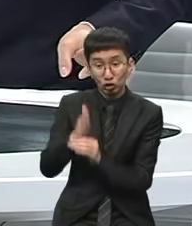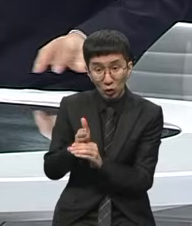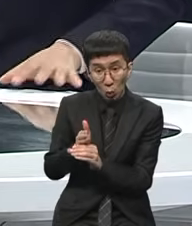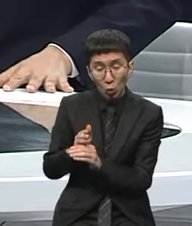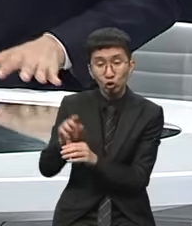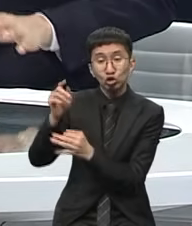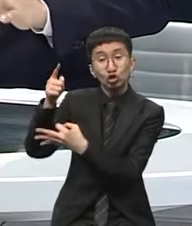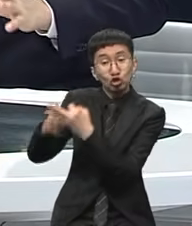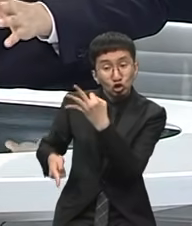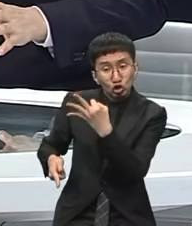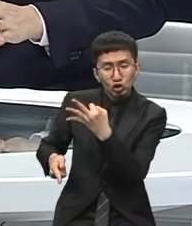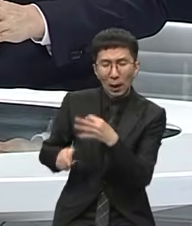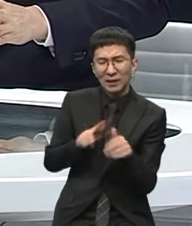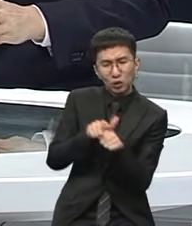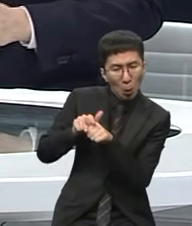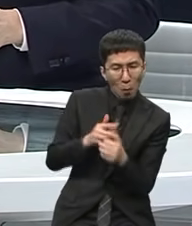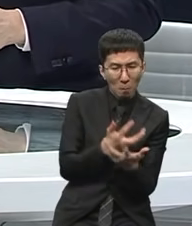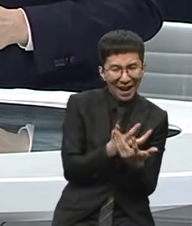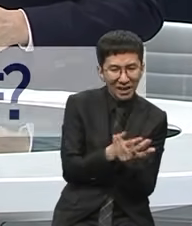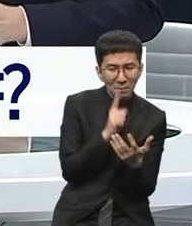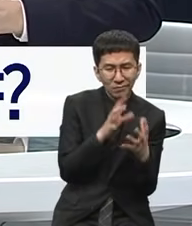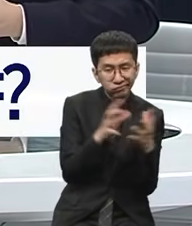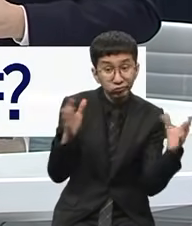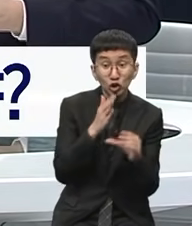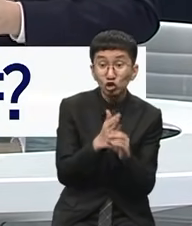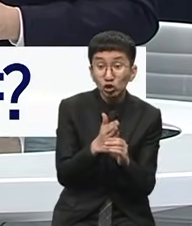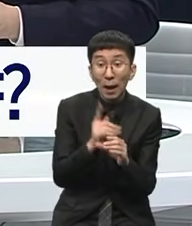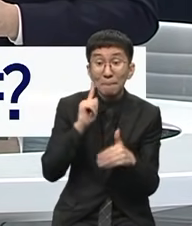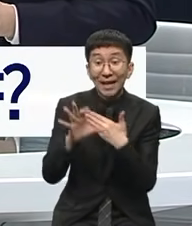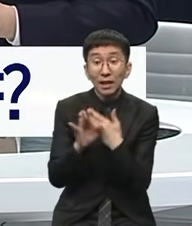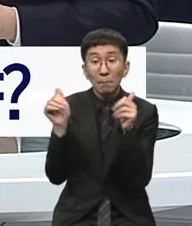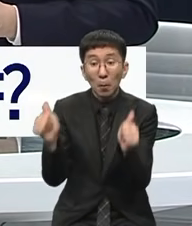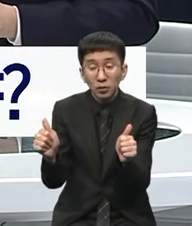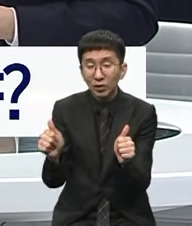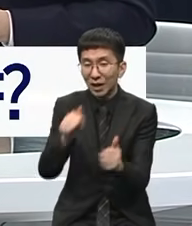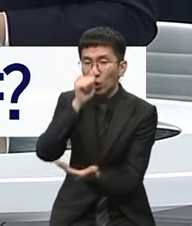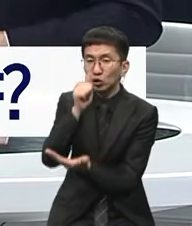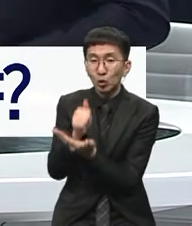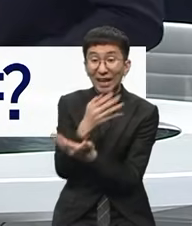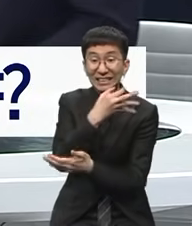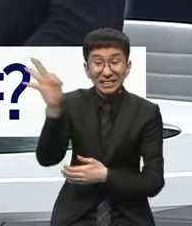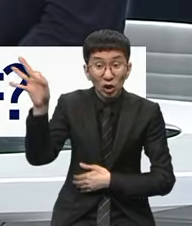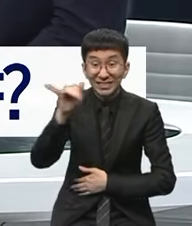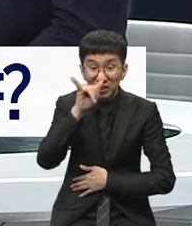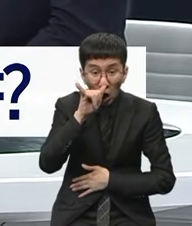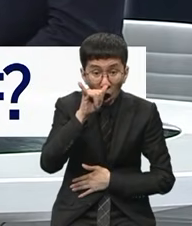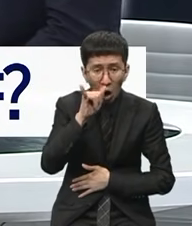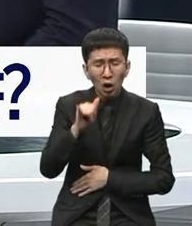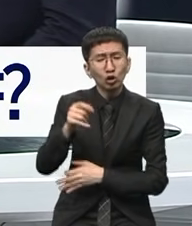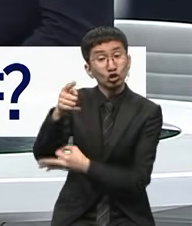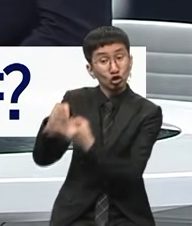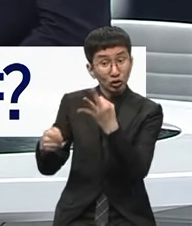의혹도 지금 떠돌고 있는데 그 가운데 유죄 판결이 법정에서 나온다면 윤 전 총장이 책임져야 한다고 생각하십니까?